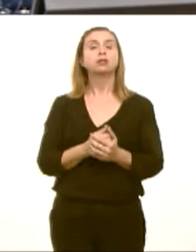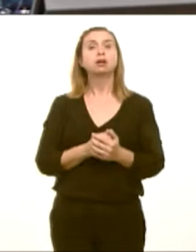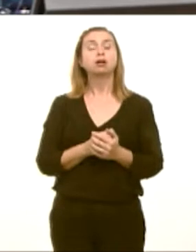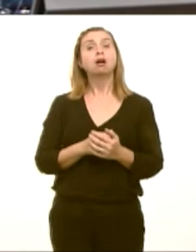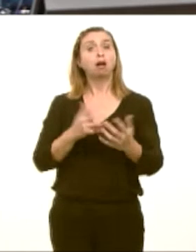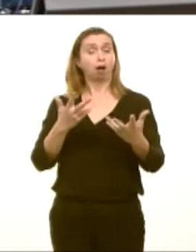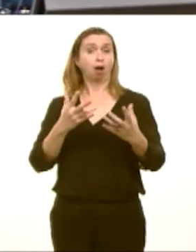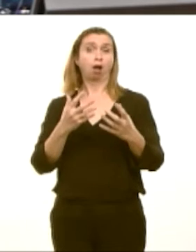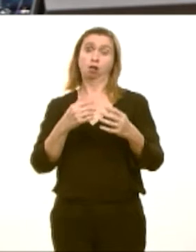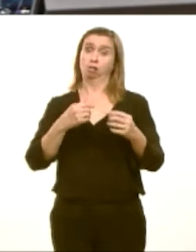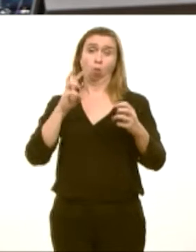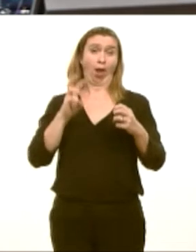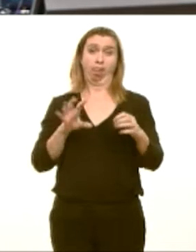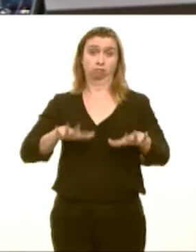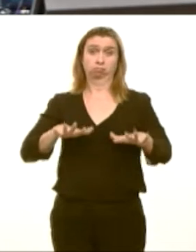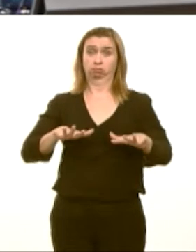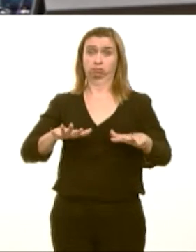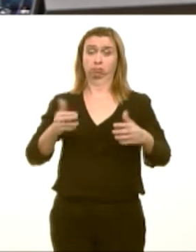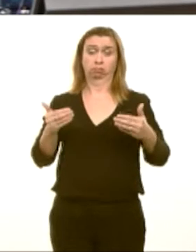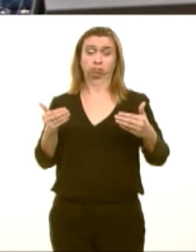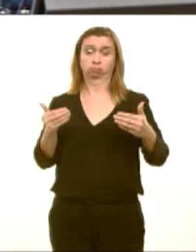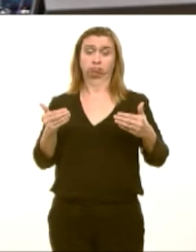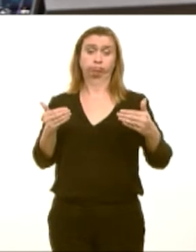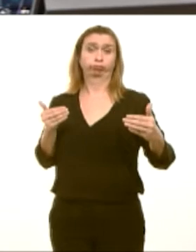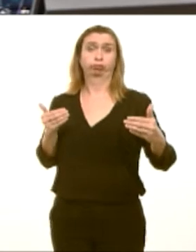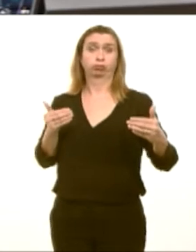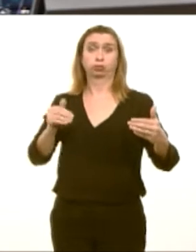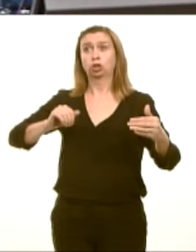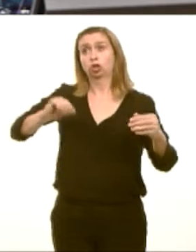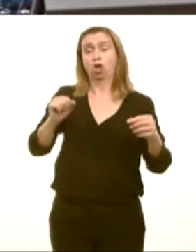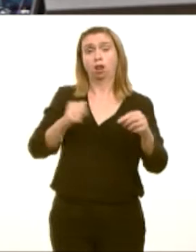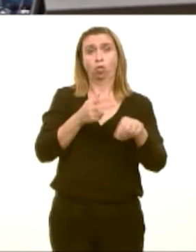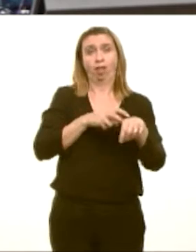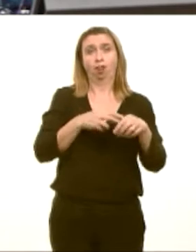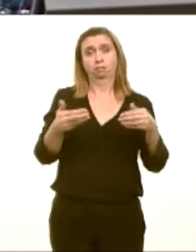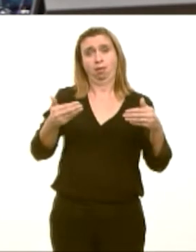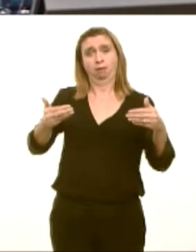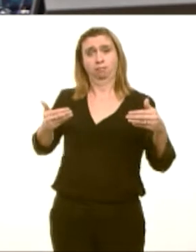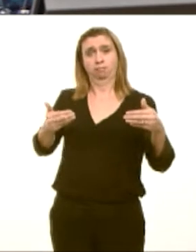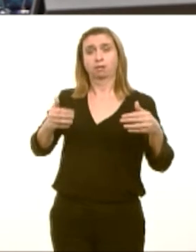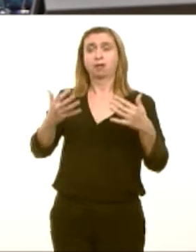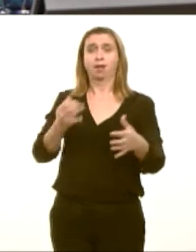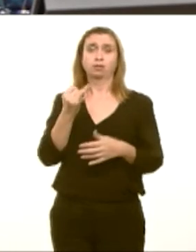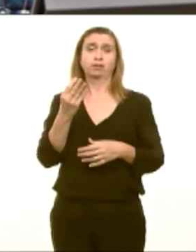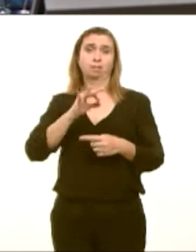Erbyn hyn, mae 79 y cant o eiddo yn gallu cael band eang cyflym iawn drwy raglen Cyflymu